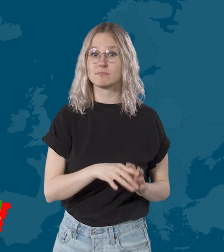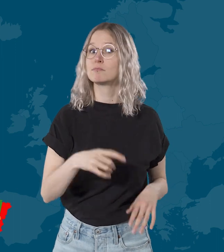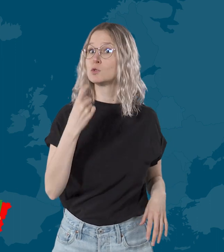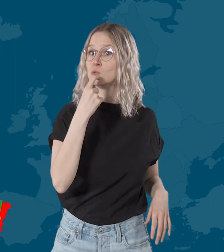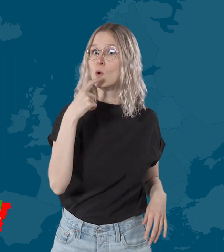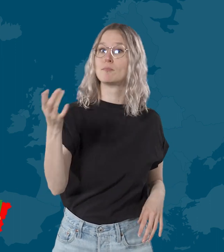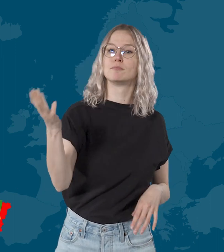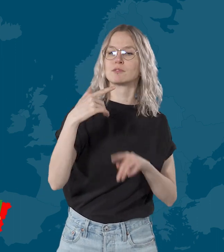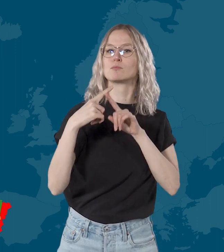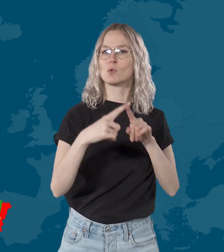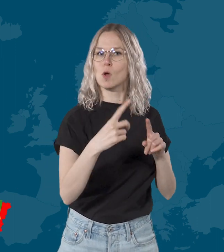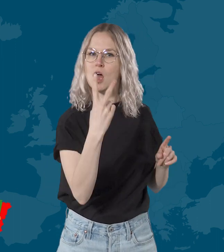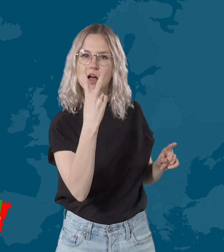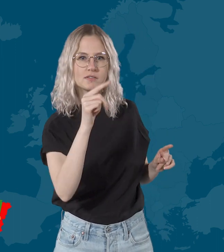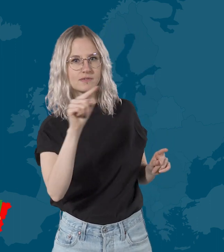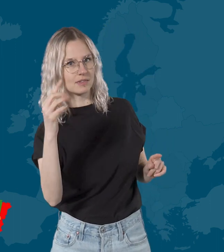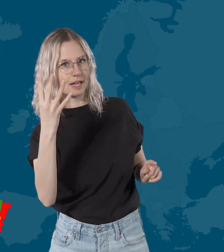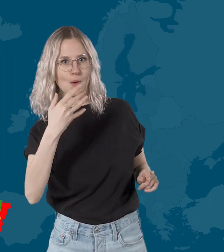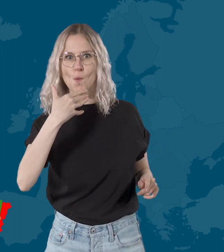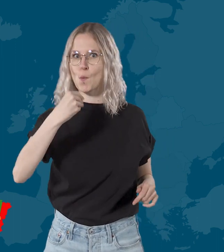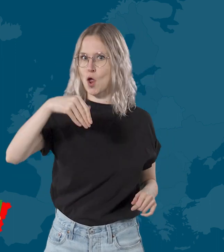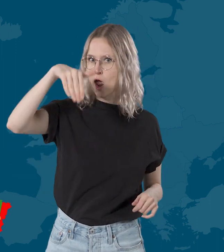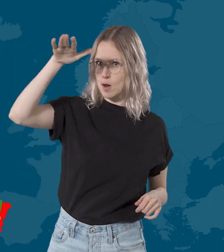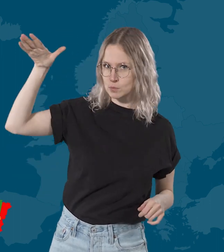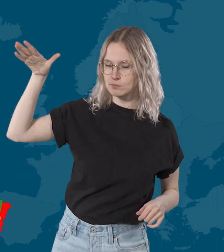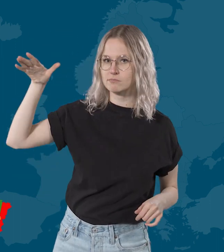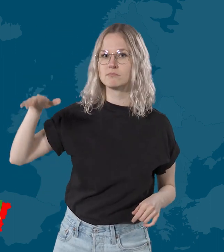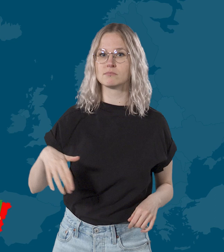Mukaan pääsee 2−4 suomalaista nuorta aikuista.